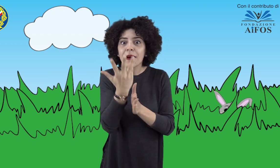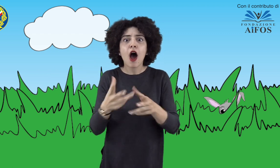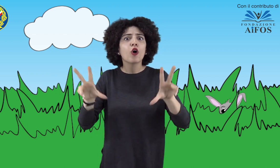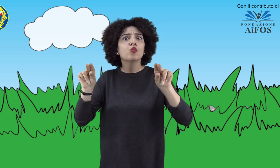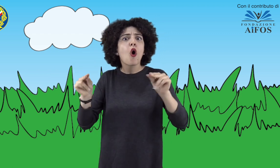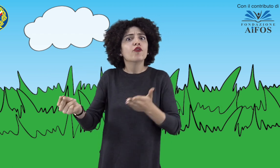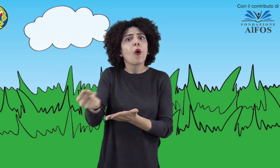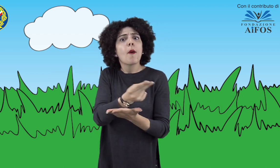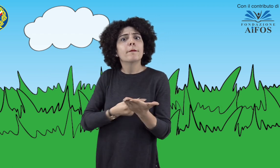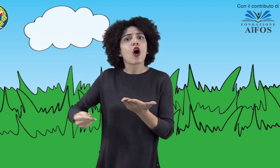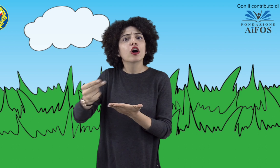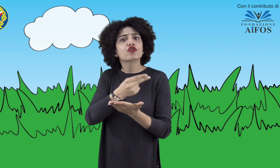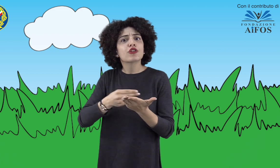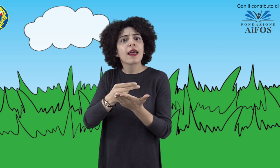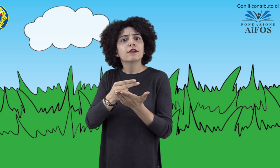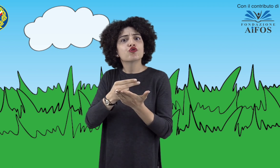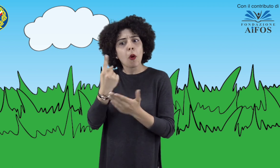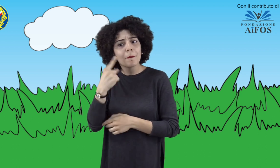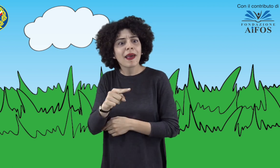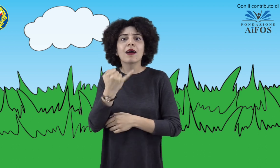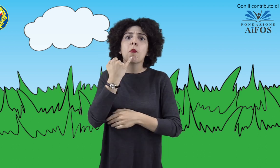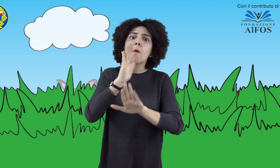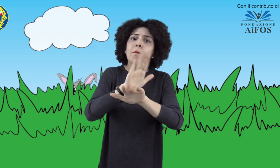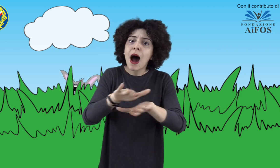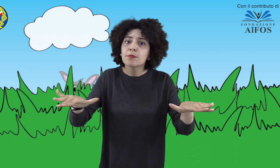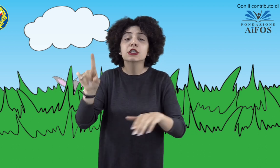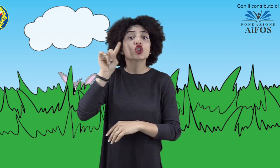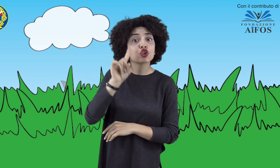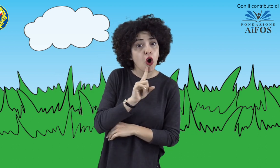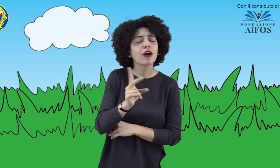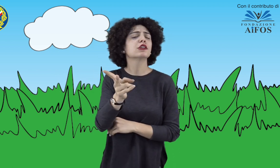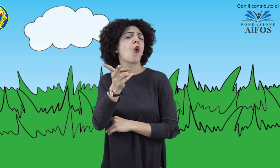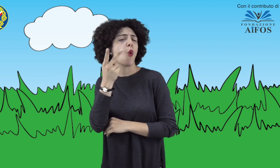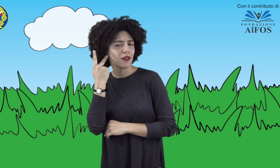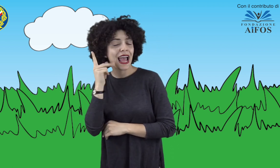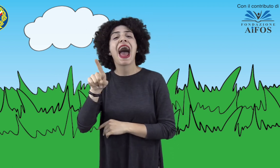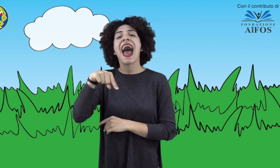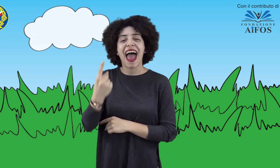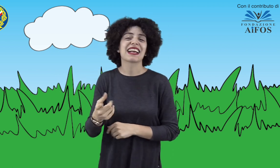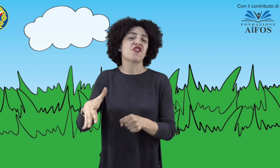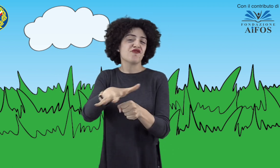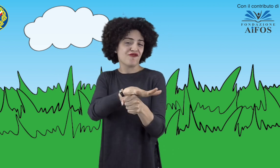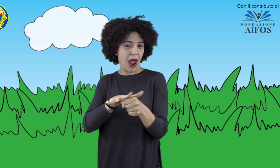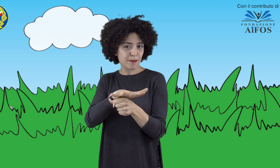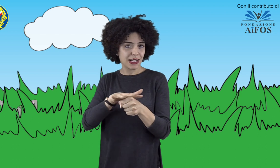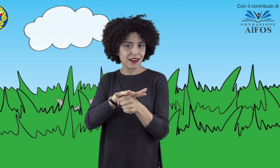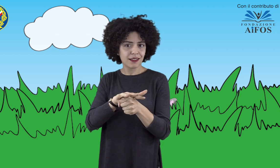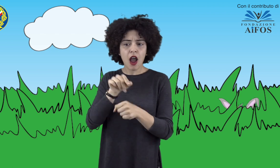ha realizzato un nuovo progetto per i bambini sordi, udenti e le loro famiglie.